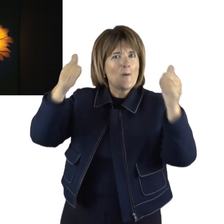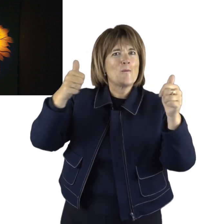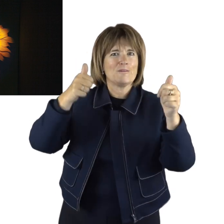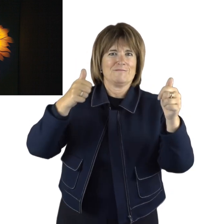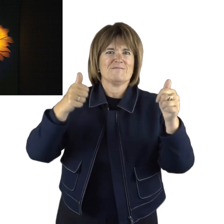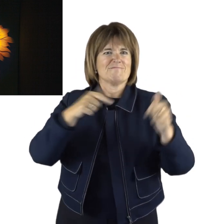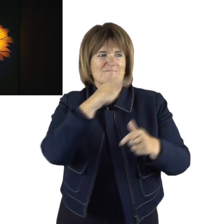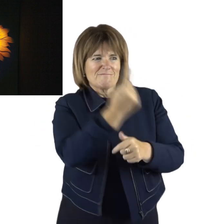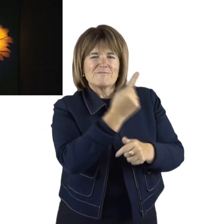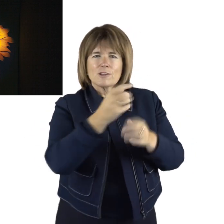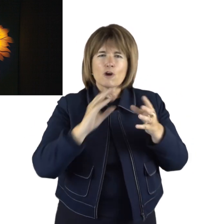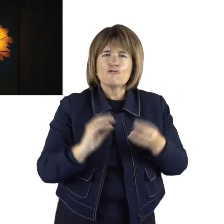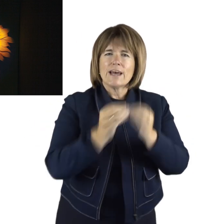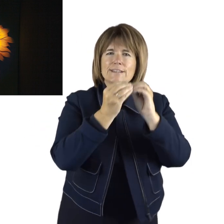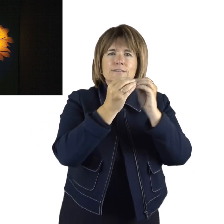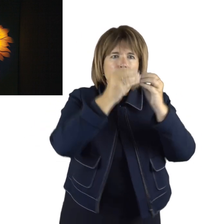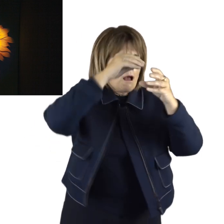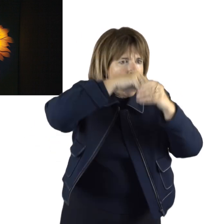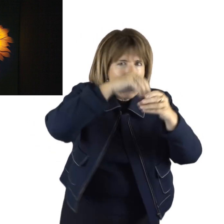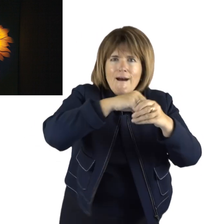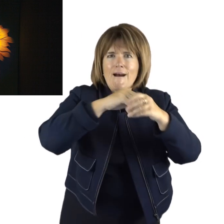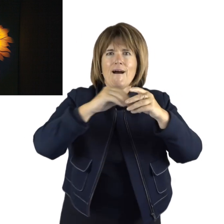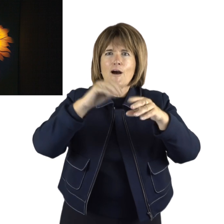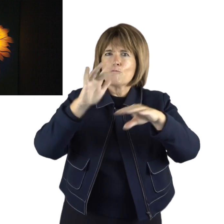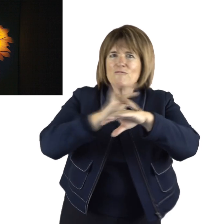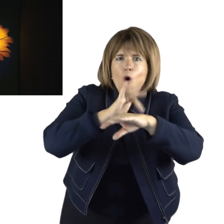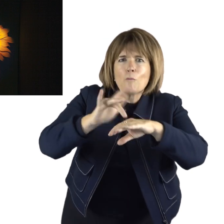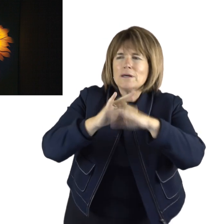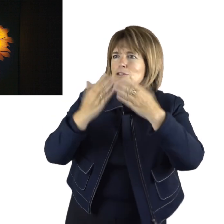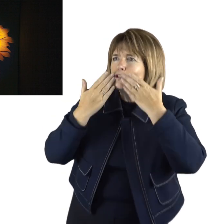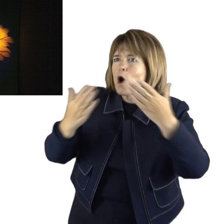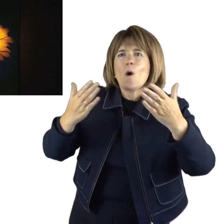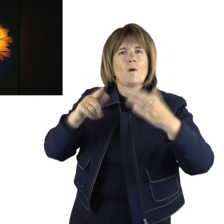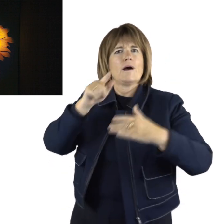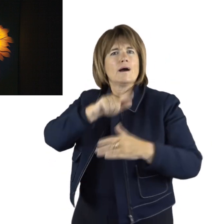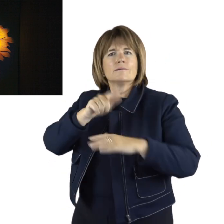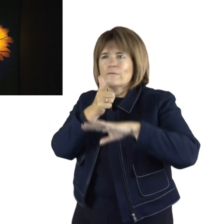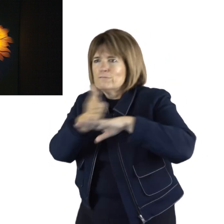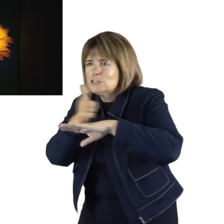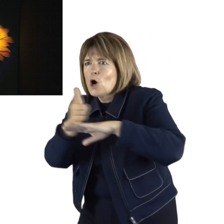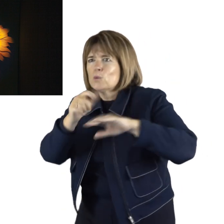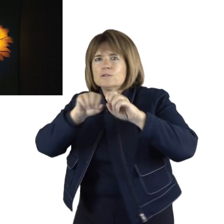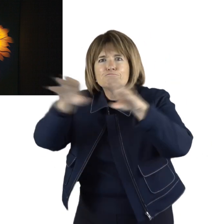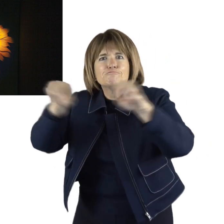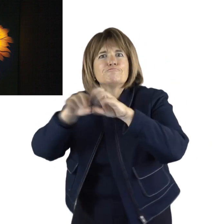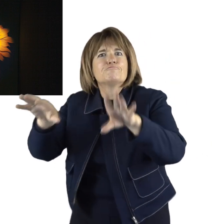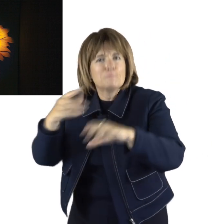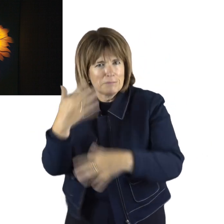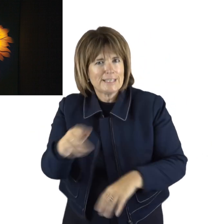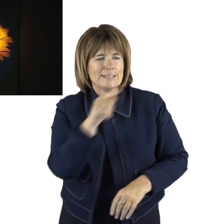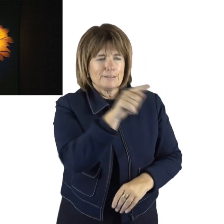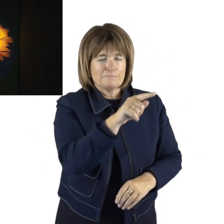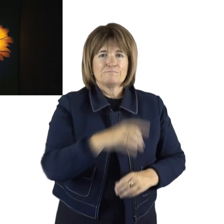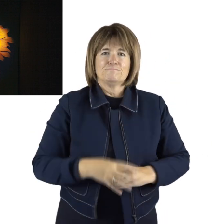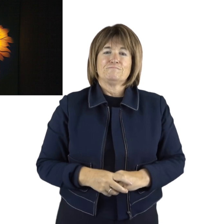pan fu'n defnyddio gosodweithiau cyfryngau cymysg, perfformiado a fideos yn bennaf.